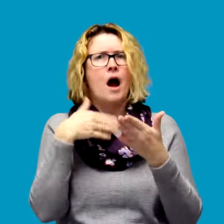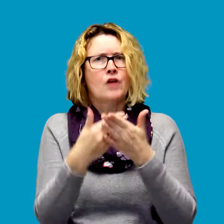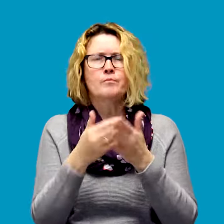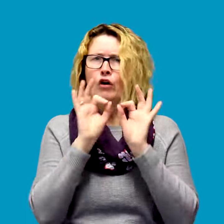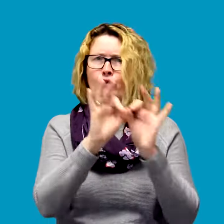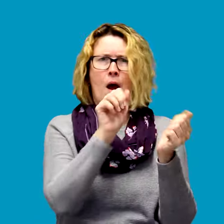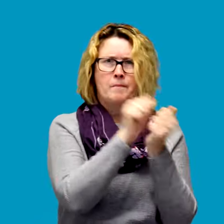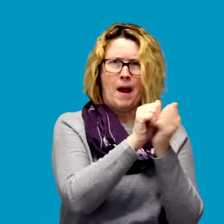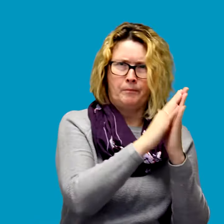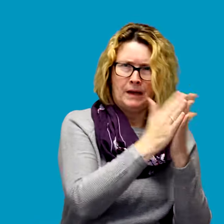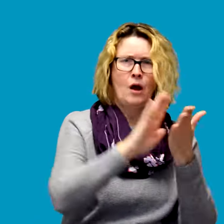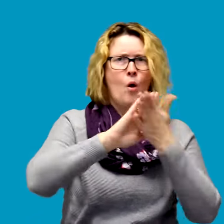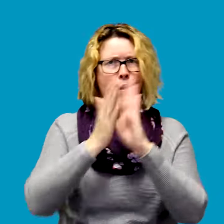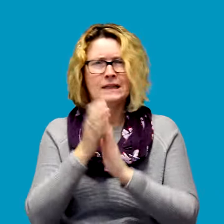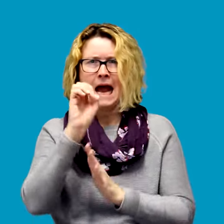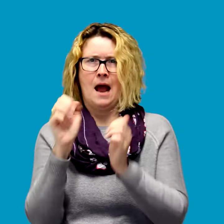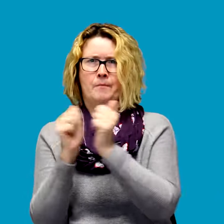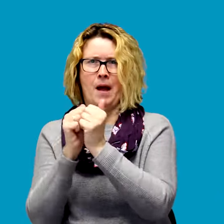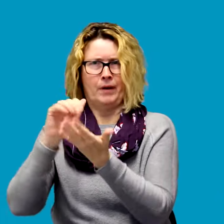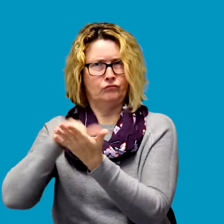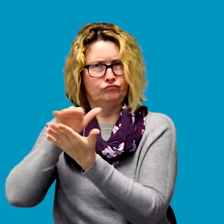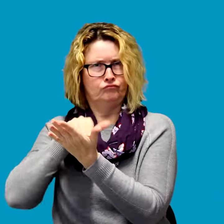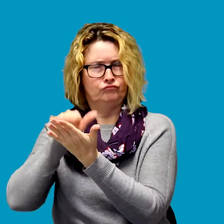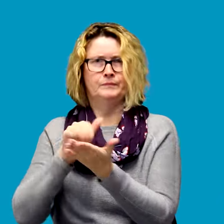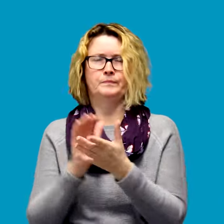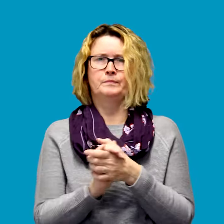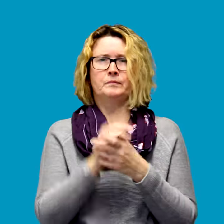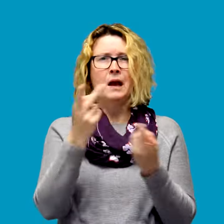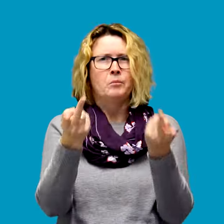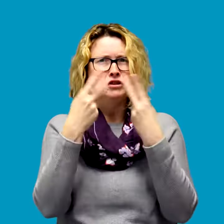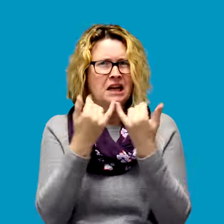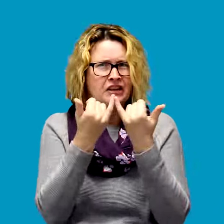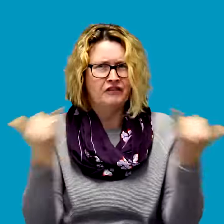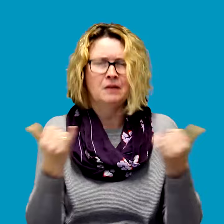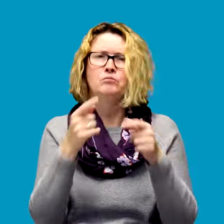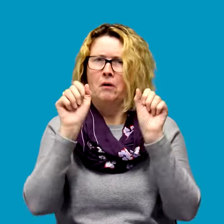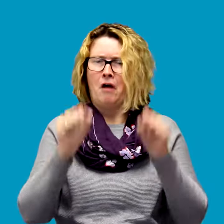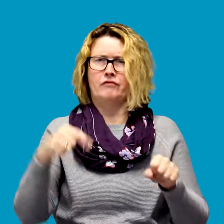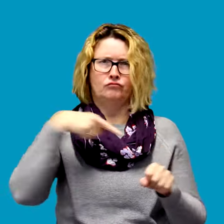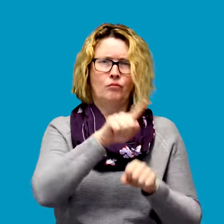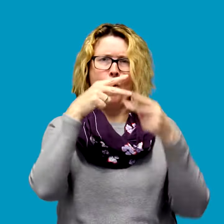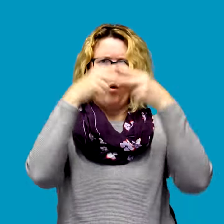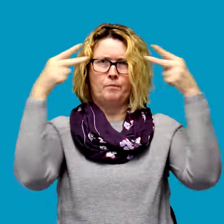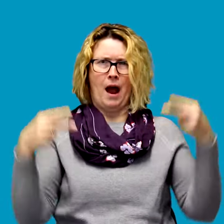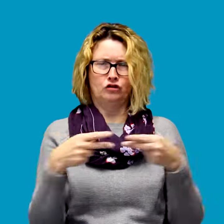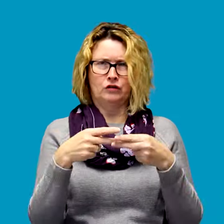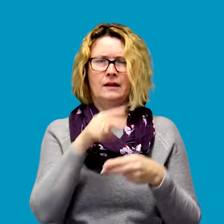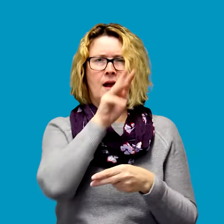Das Angebot gilt sowohl für die gedruckte Zeitung als auch für das E-Paper. Wie kann bestellt werden? Online auf unserer Webseite: